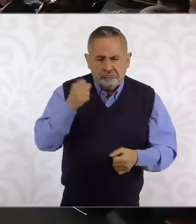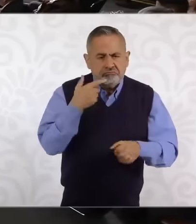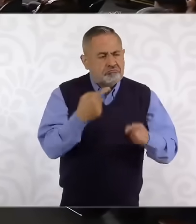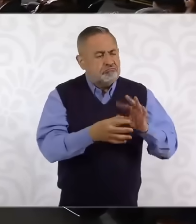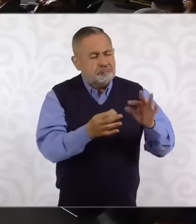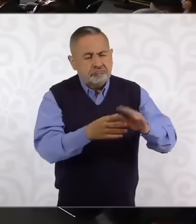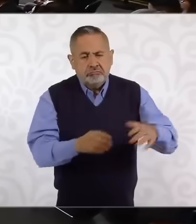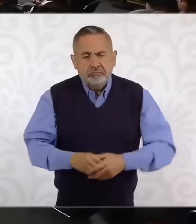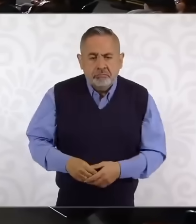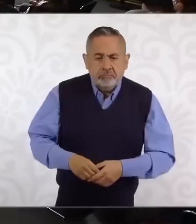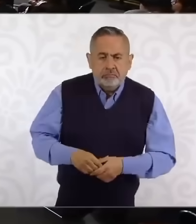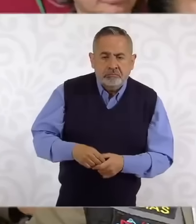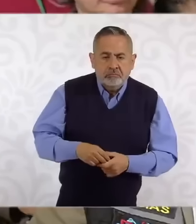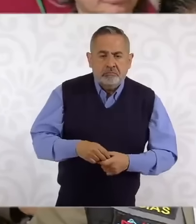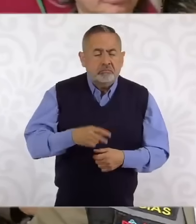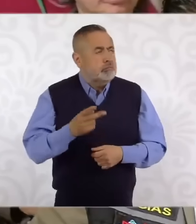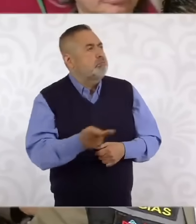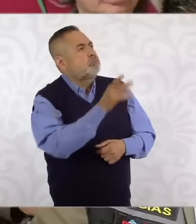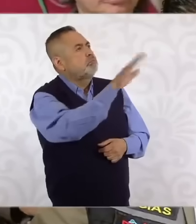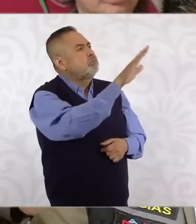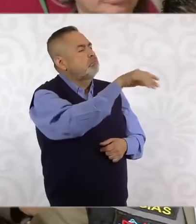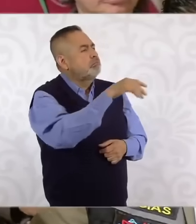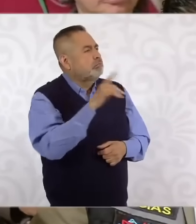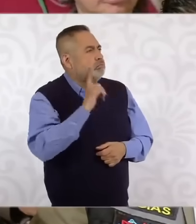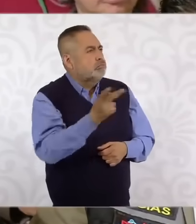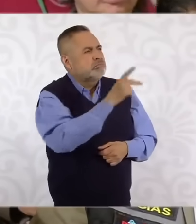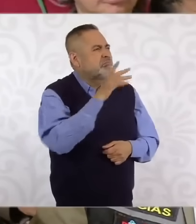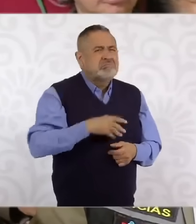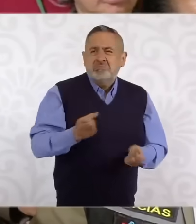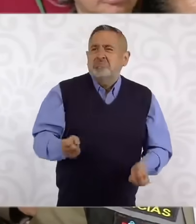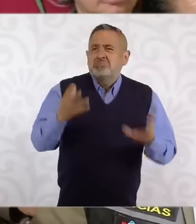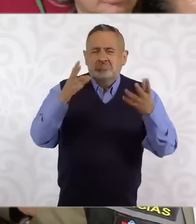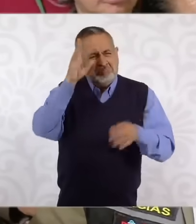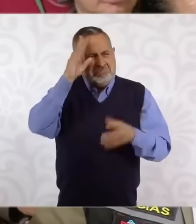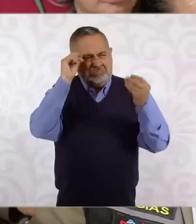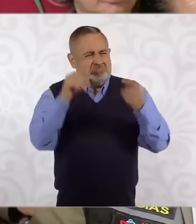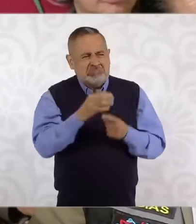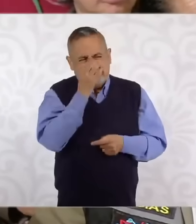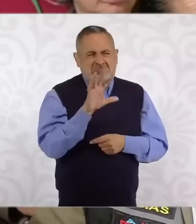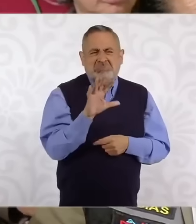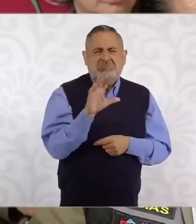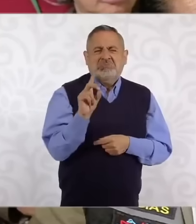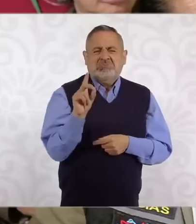según el reportaje, no no supera los 30 personas y hay un y prácticamente ponen la denuncia y ahí